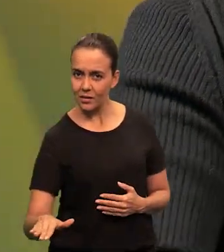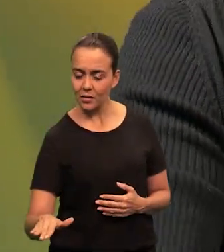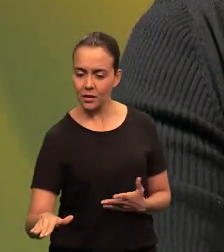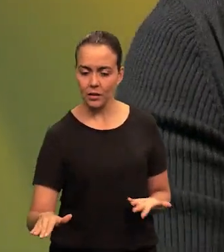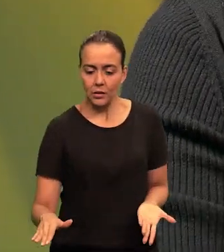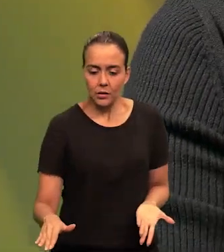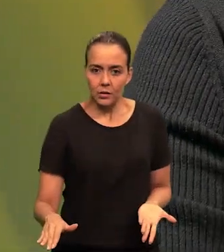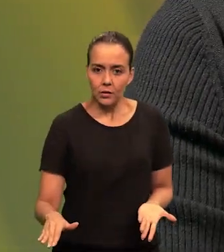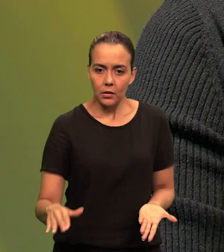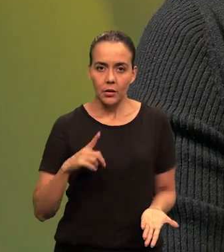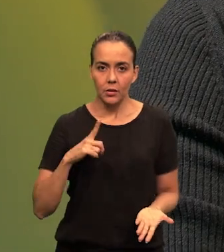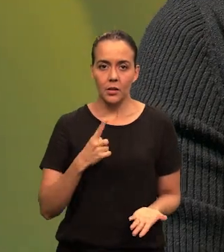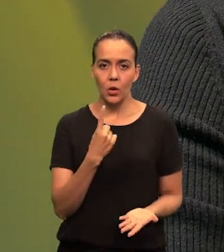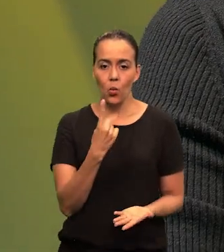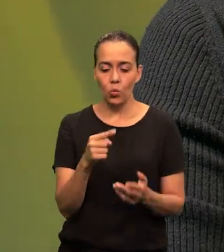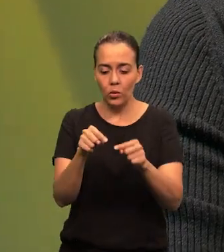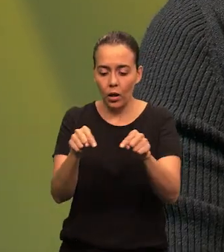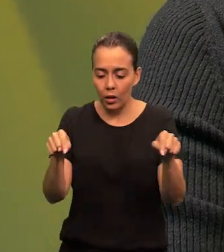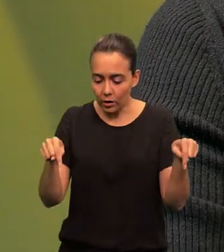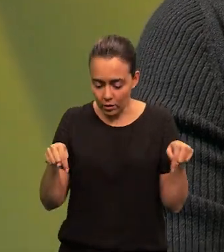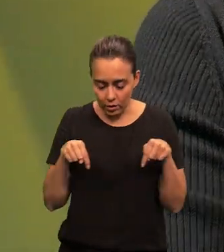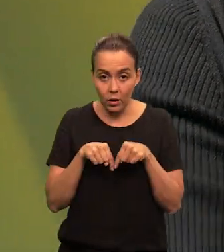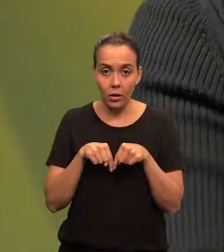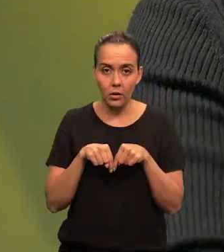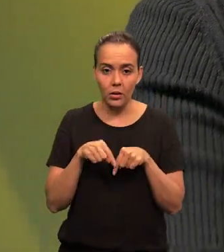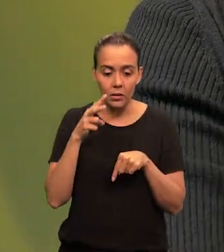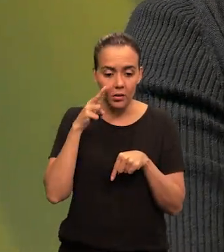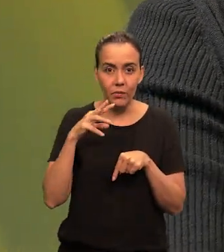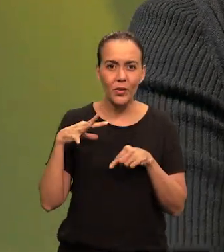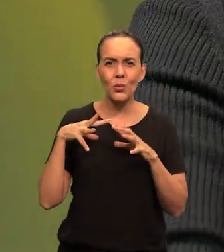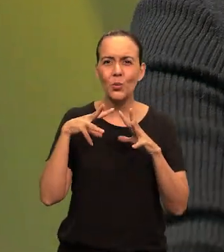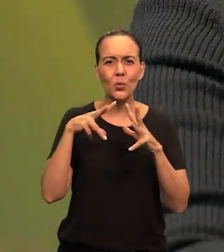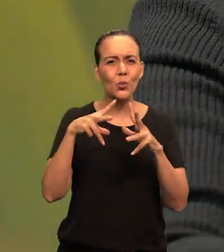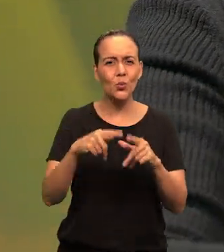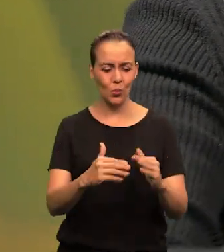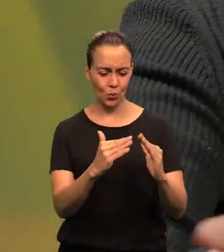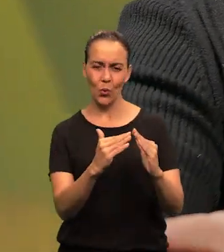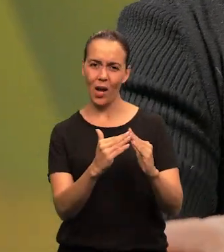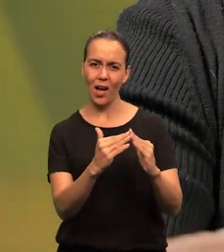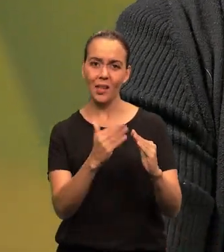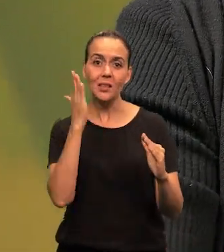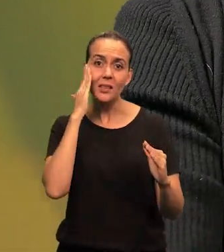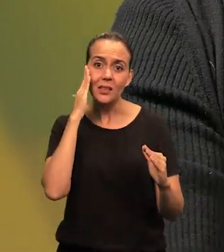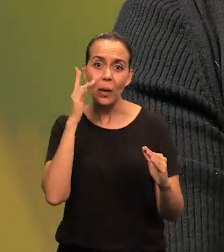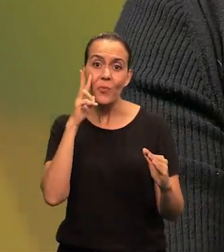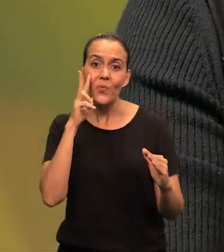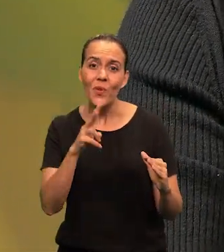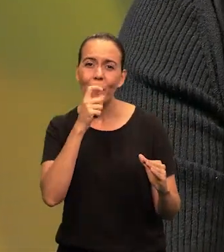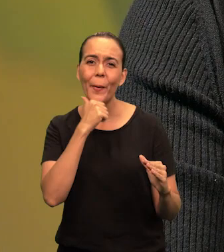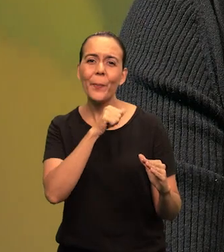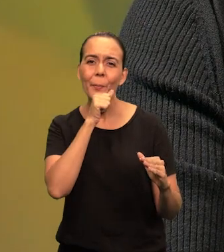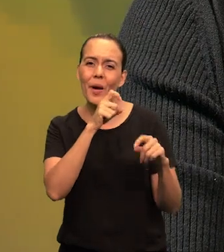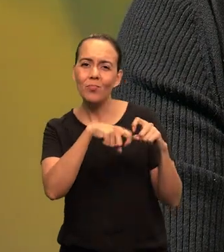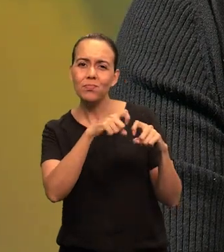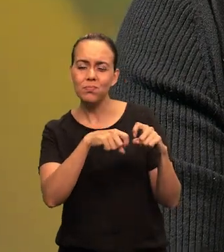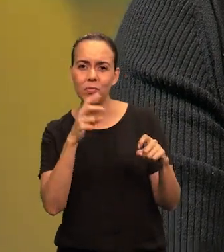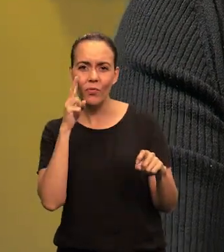vindo de uma família que tem um cômodo. Enquanto ela está ali, ela está vendo todos os acontecimentos da casa, inclusive a vida sexual dos seus pais.